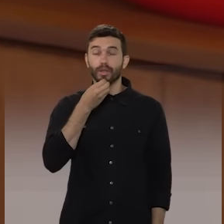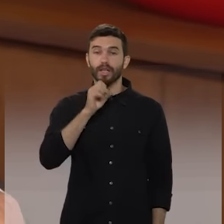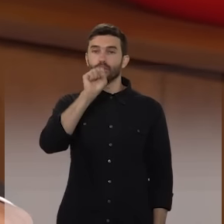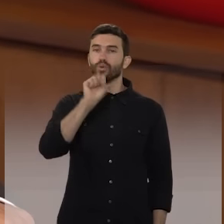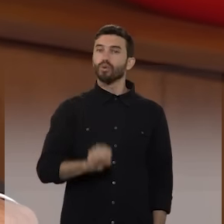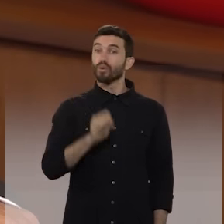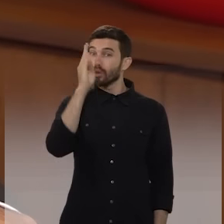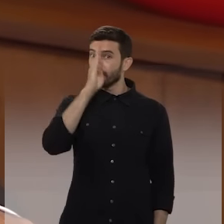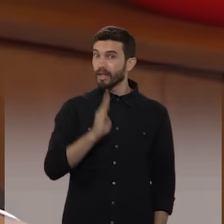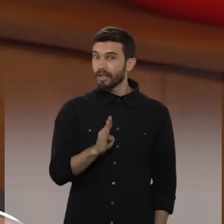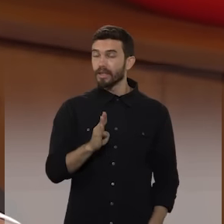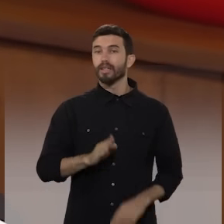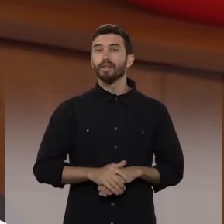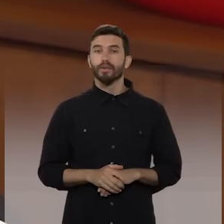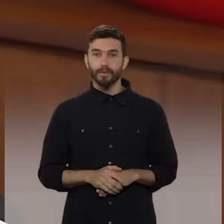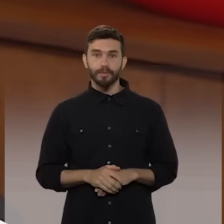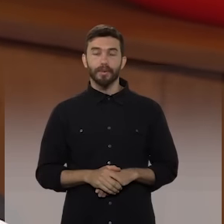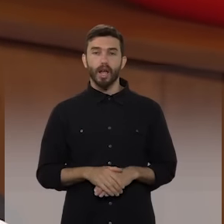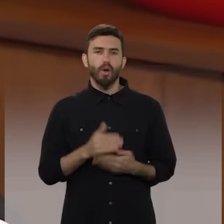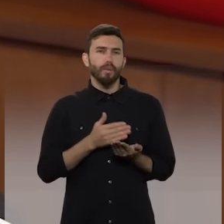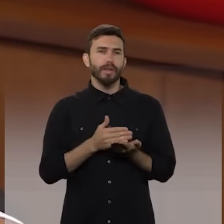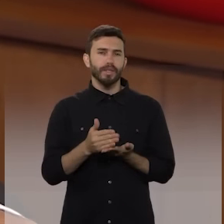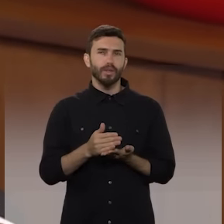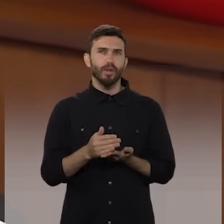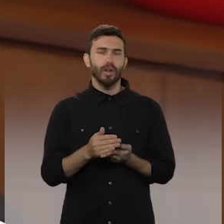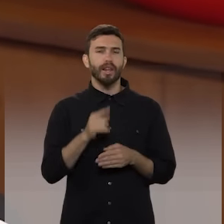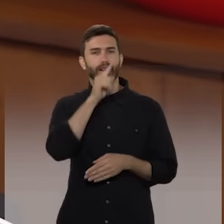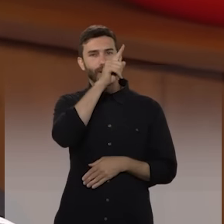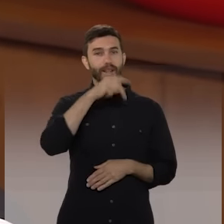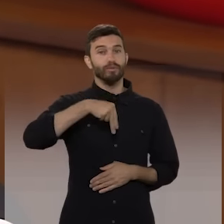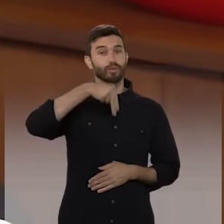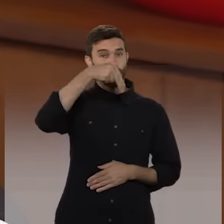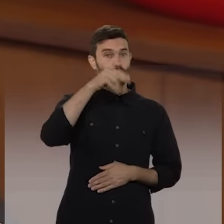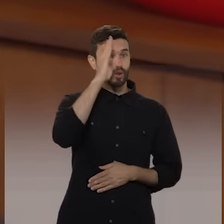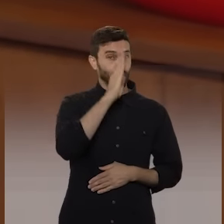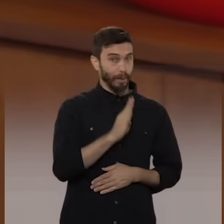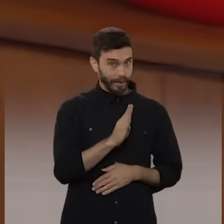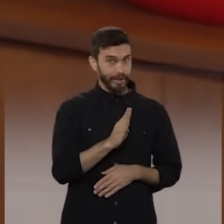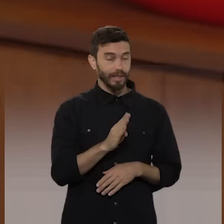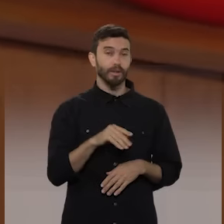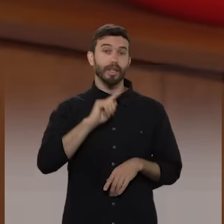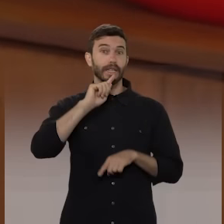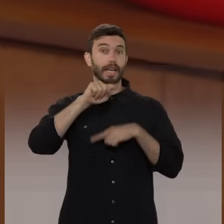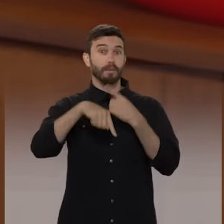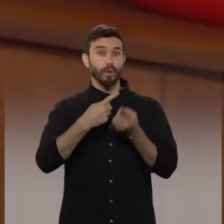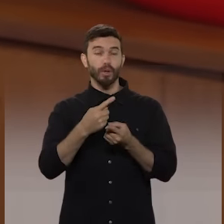localizada inicialmente lá no Norte, então nós tínhamos uma distância significativa do Norte até